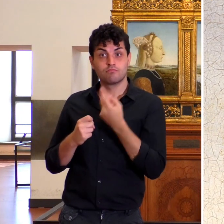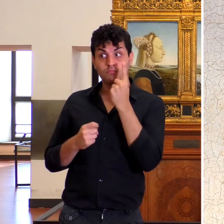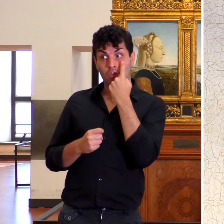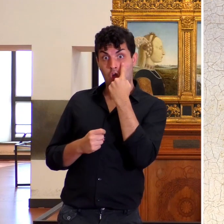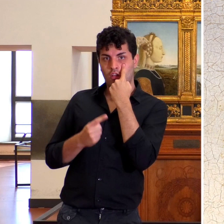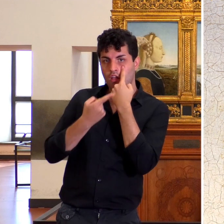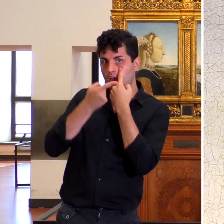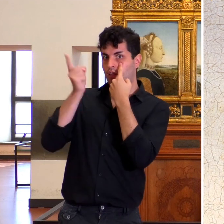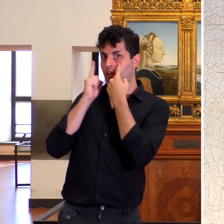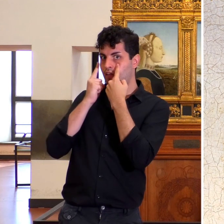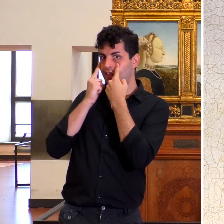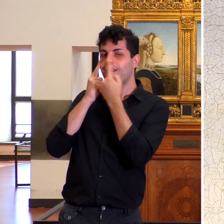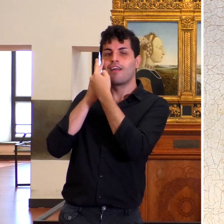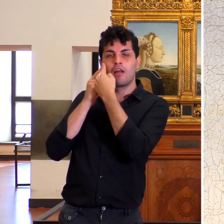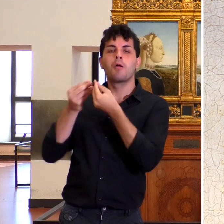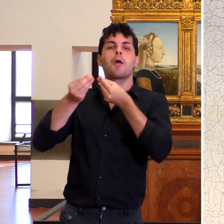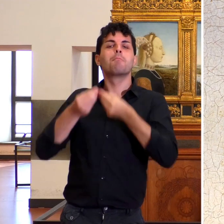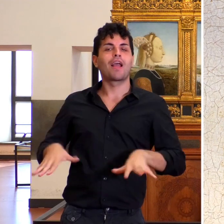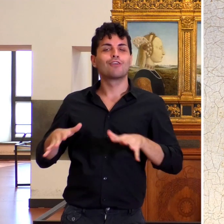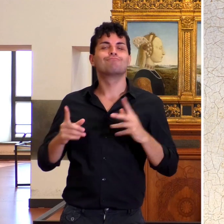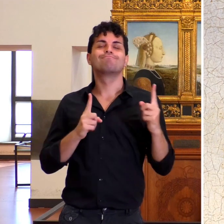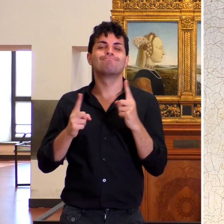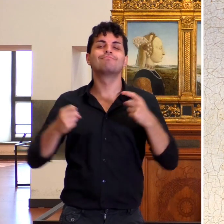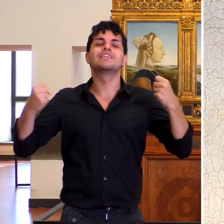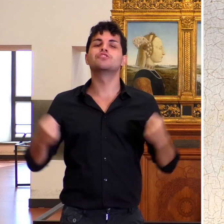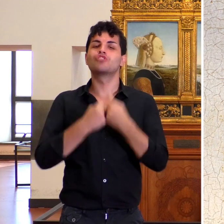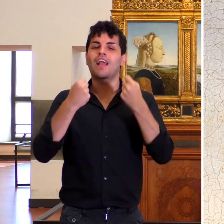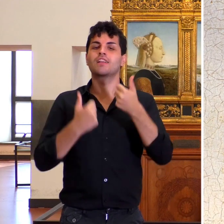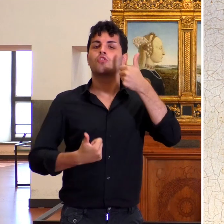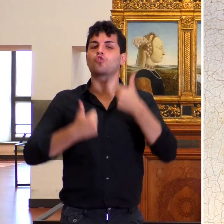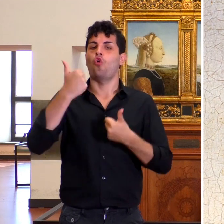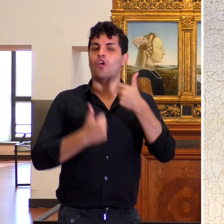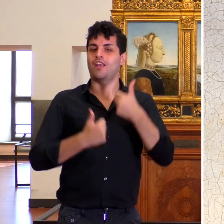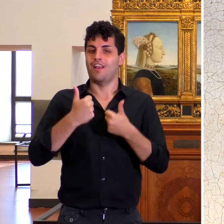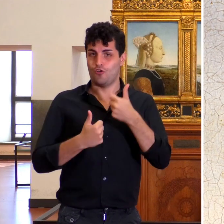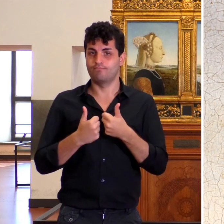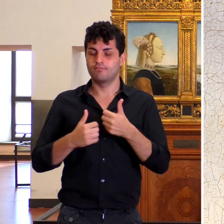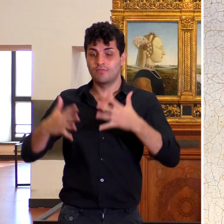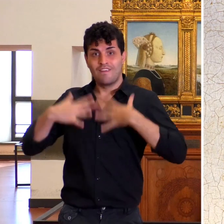Di profilo vediamo l'occhio sinistro, il destro lo perse in un incidente di torneo.